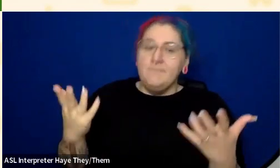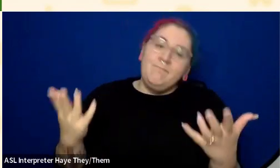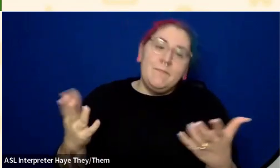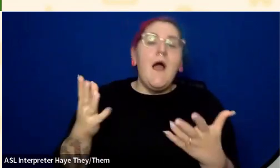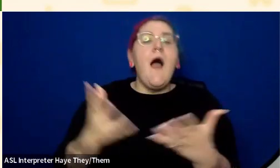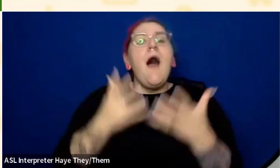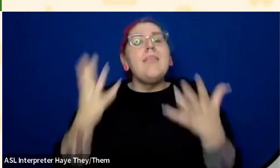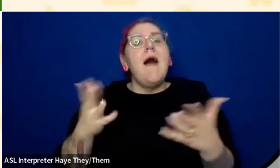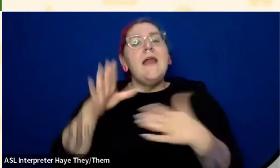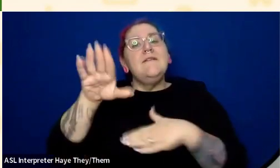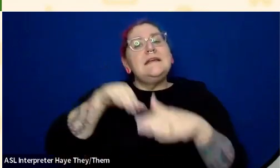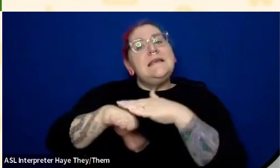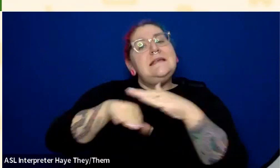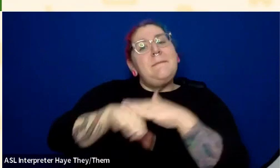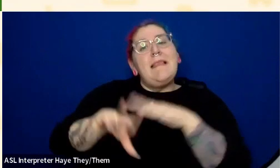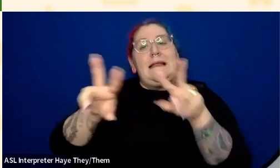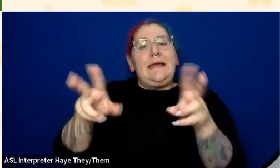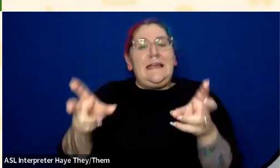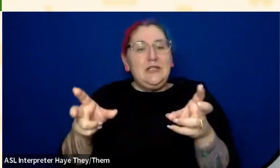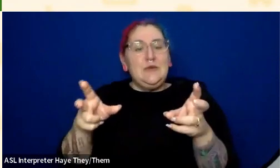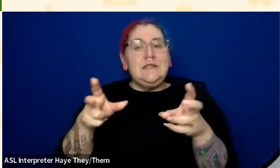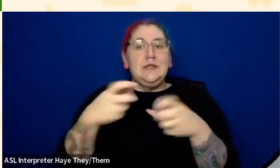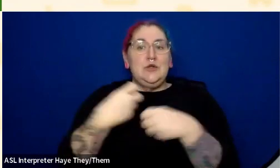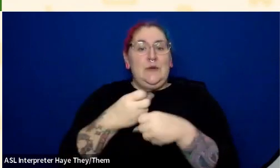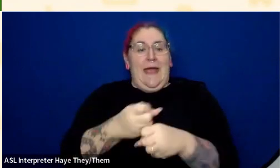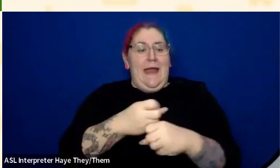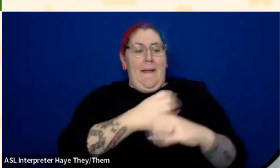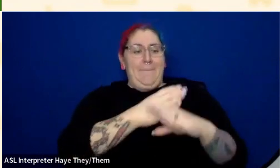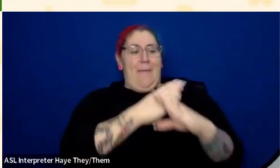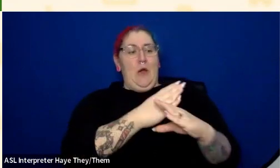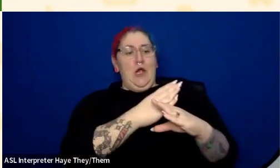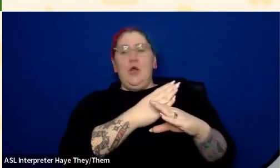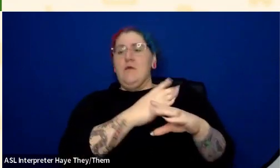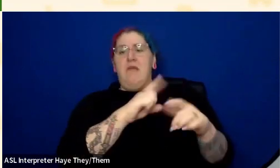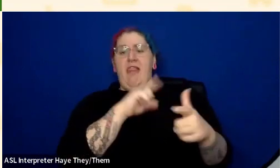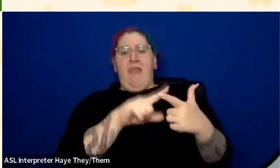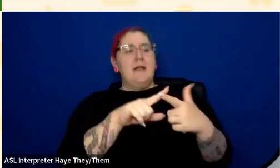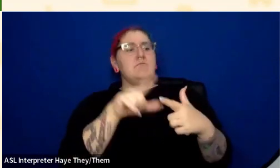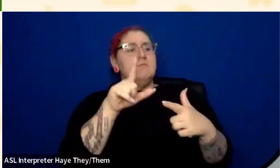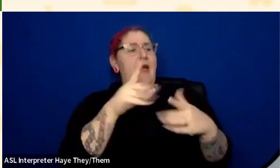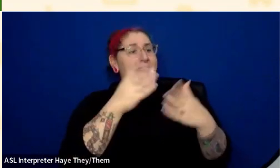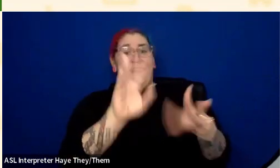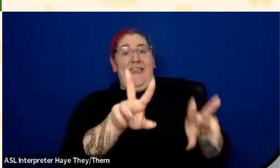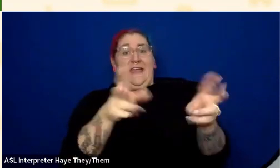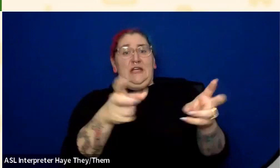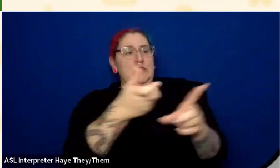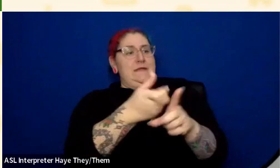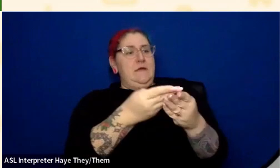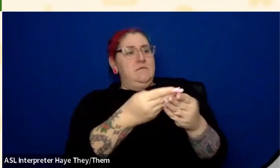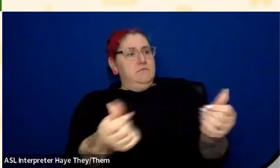para el uso de nuestros sitios, es cuestión de solucionar el problema, ¿verdad? Se soluciona la navegación inaccesible. Se agrega texto alternativo a las imágenes.